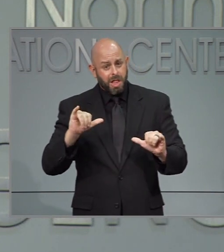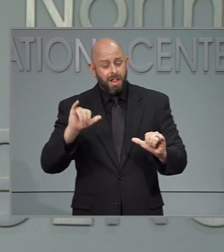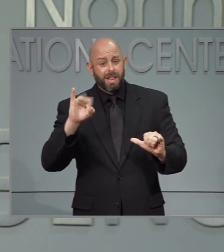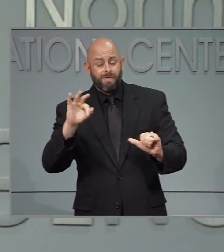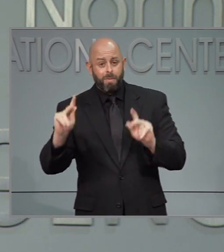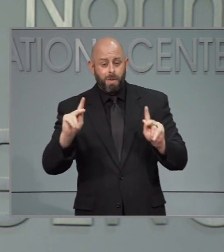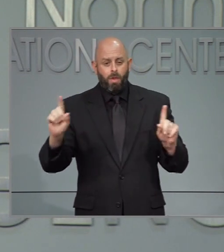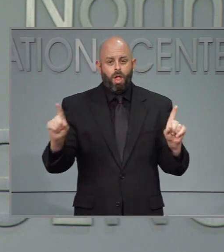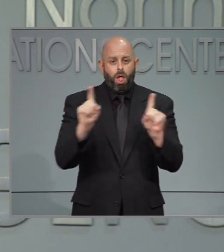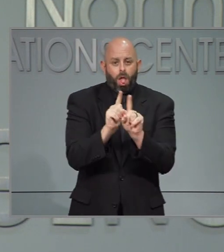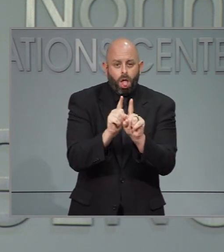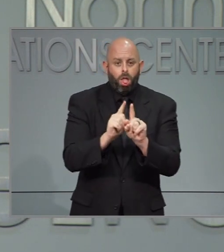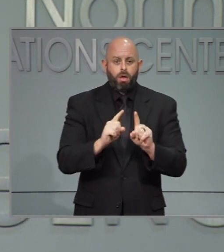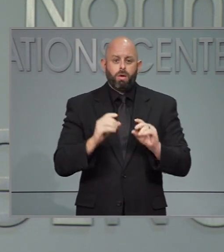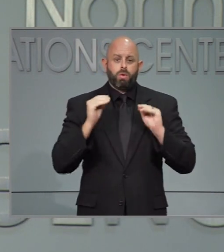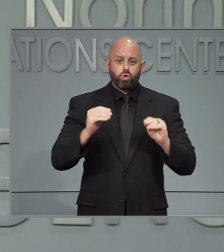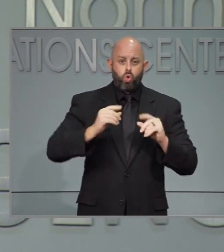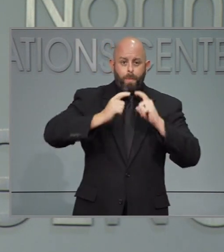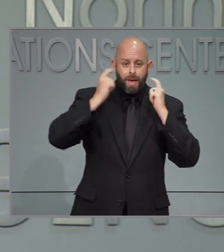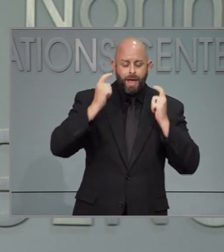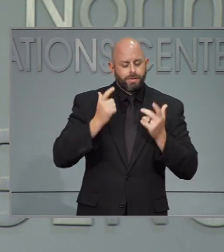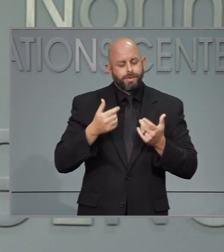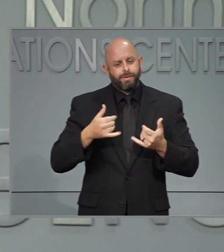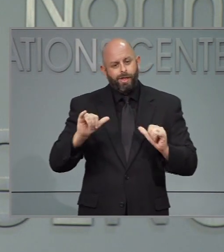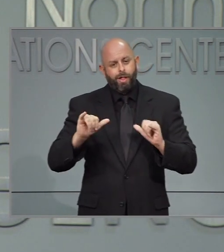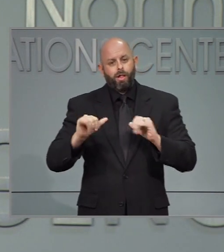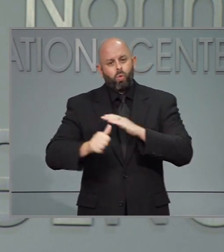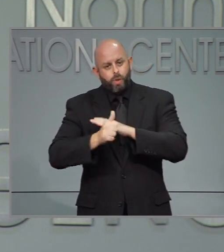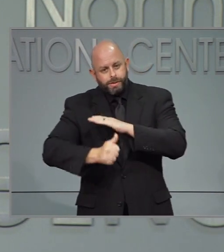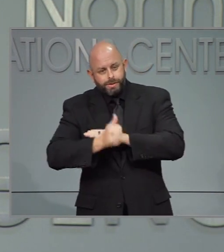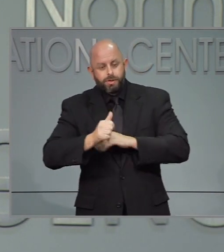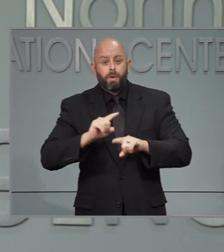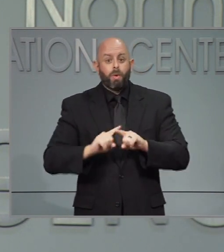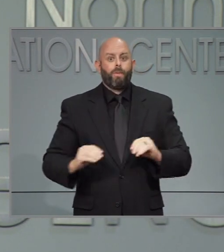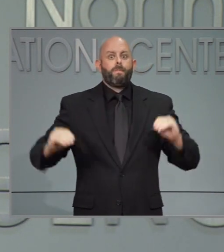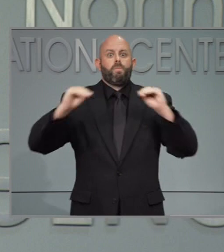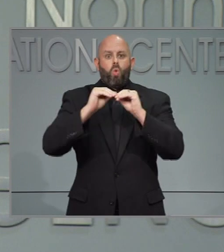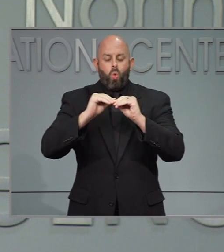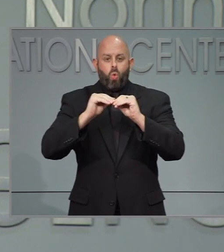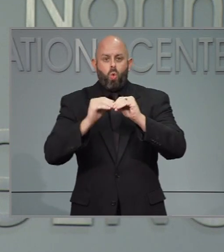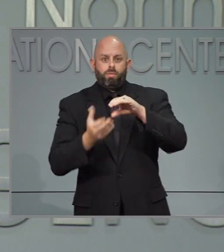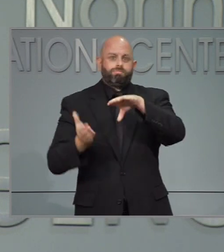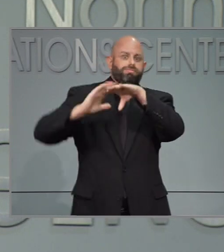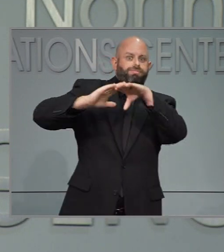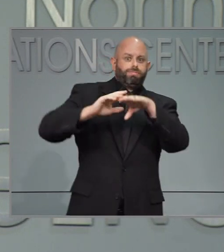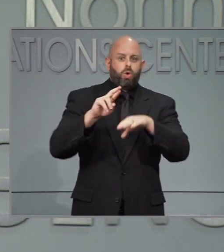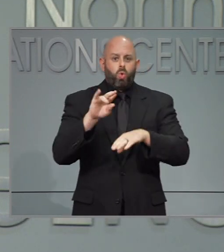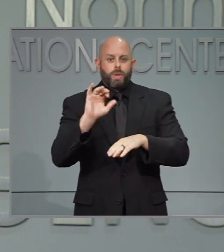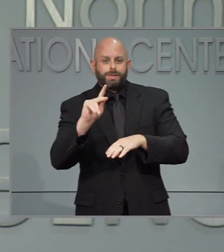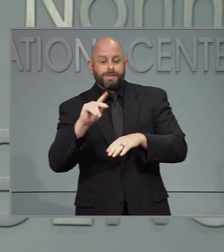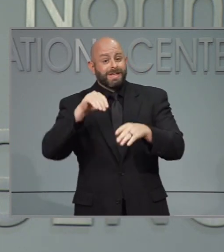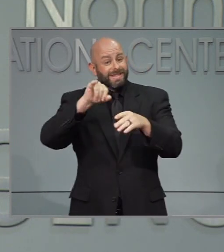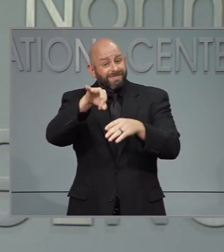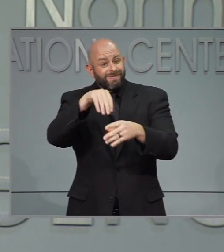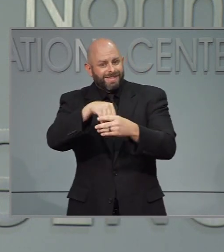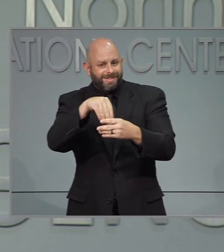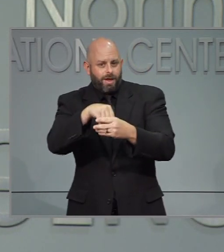el exterior y cuando no hay están todos pegados y llevan mascarilla más riesgo en el interior.